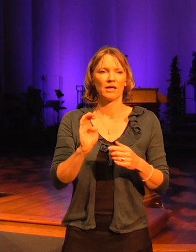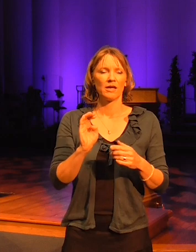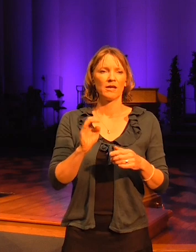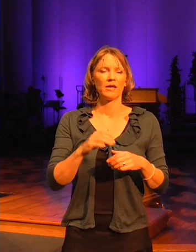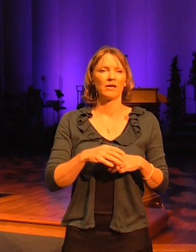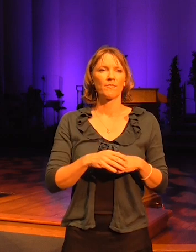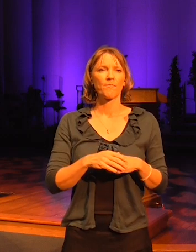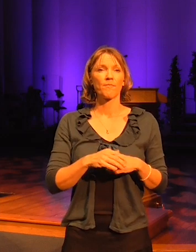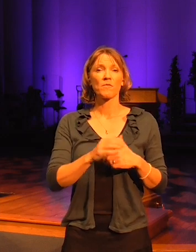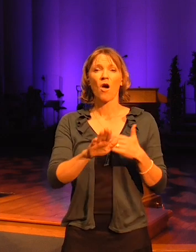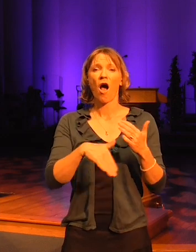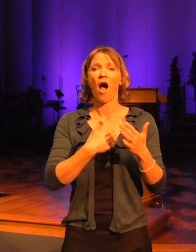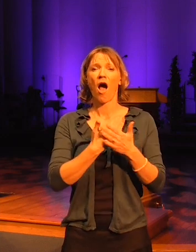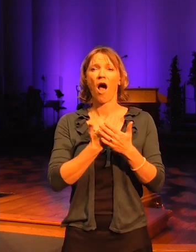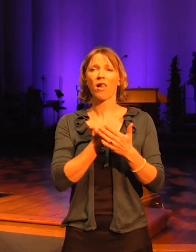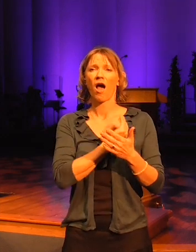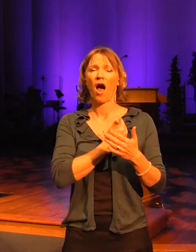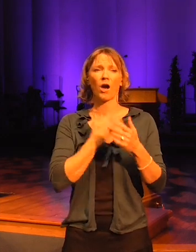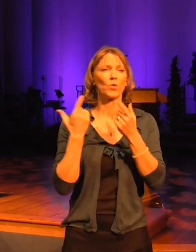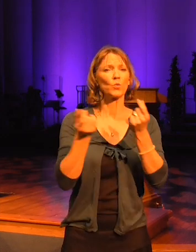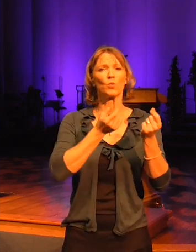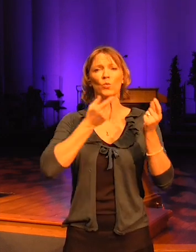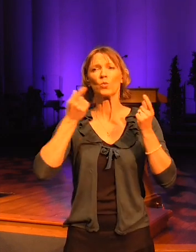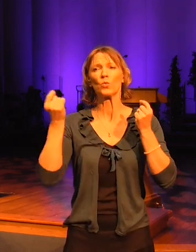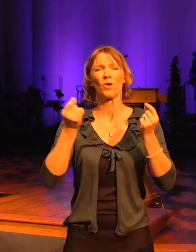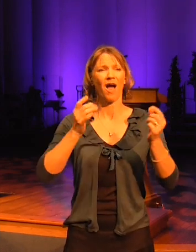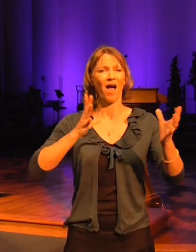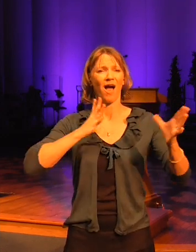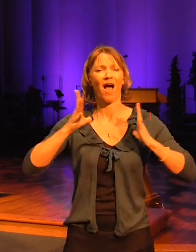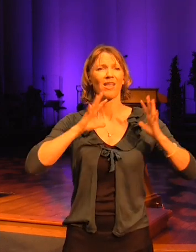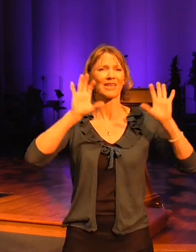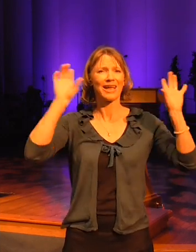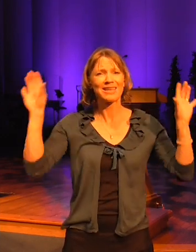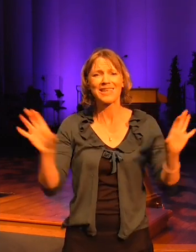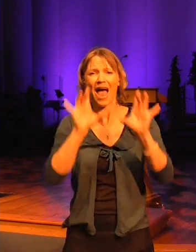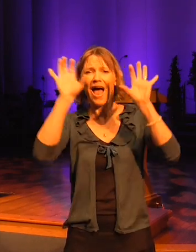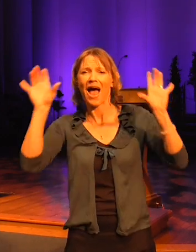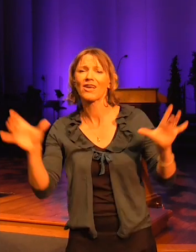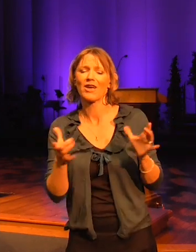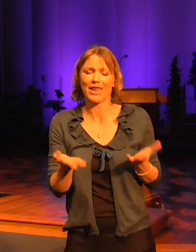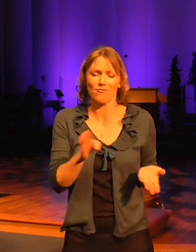las prisas, de todas las decoraciones y envoltorios navideños y de las listas de tareas pendientes y de